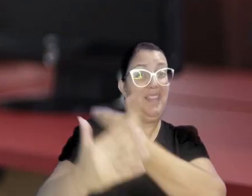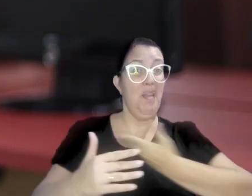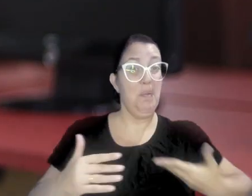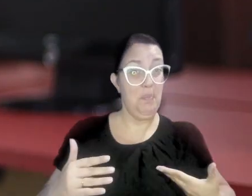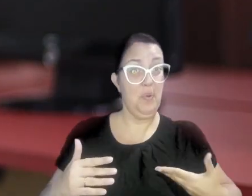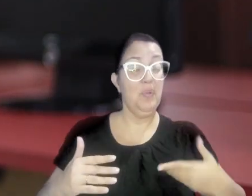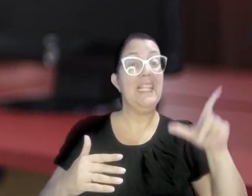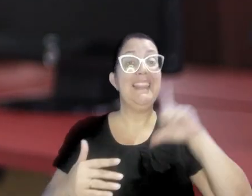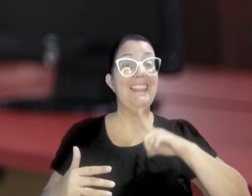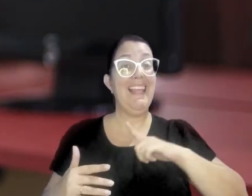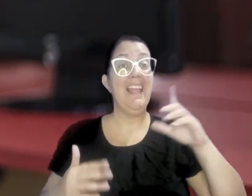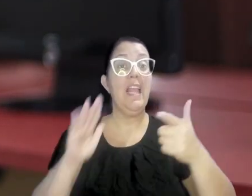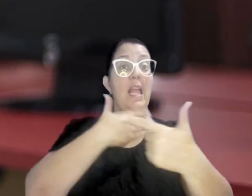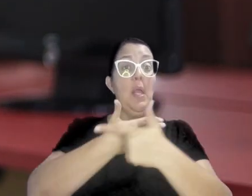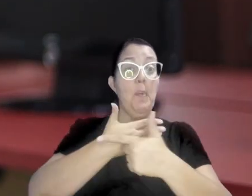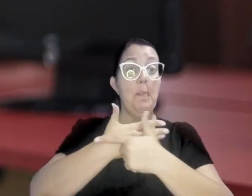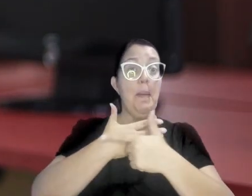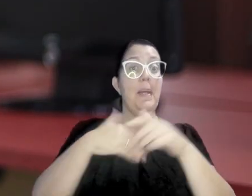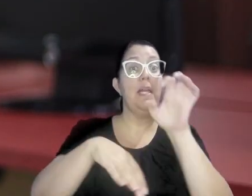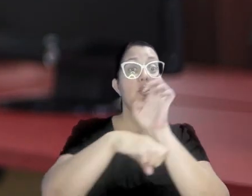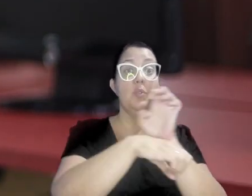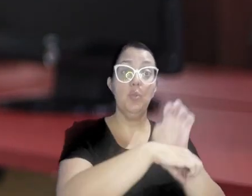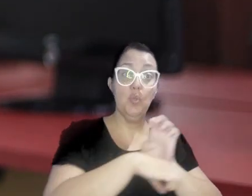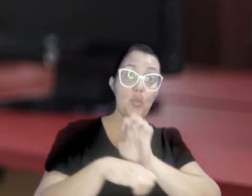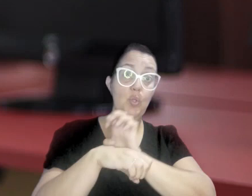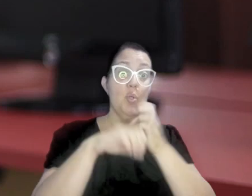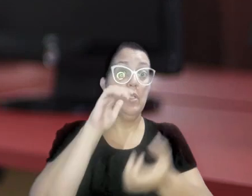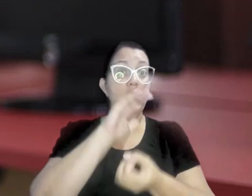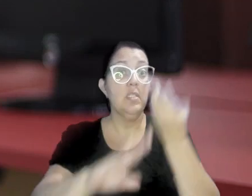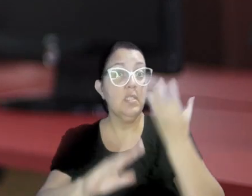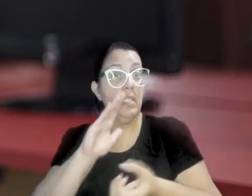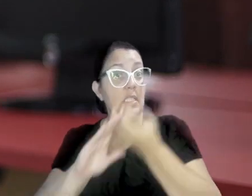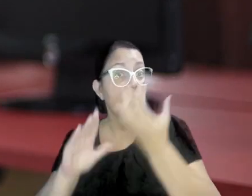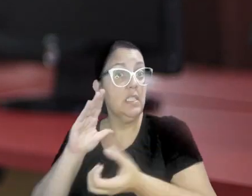tem como elemento o papel do Estado na criação,